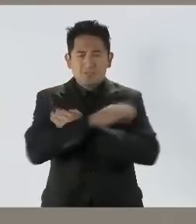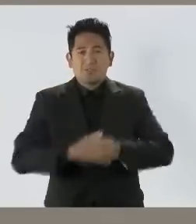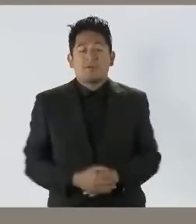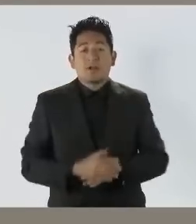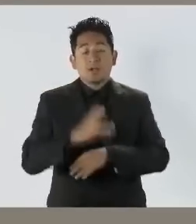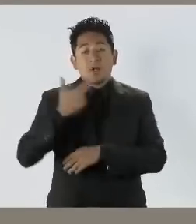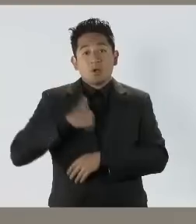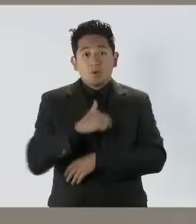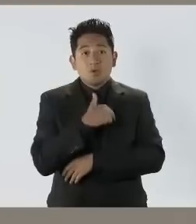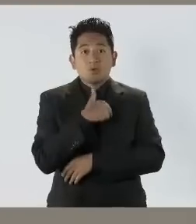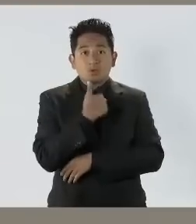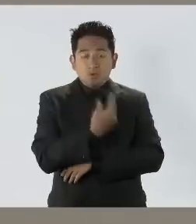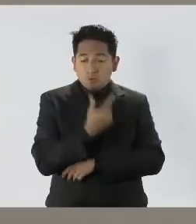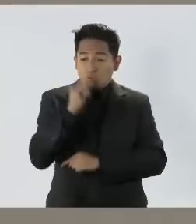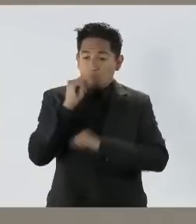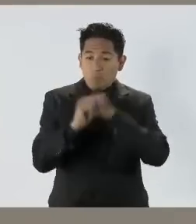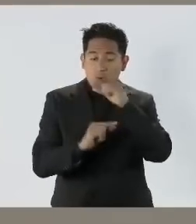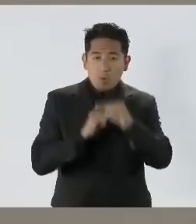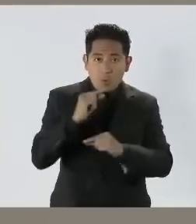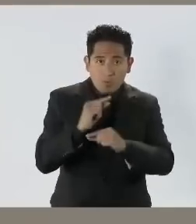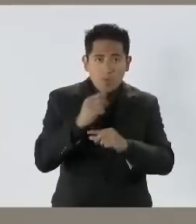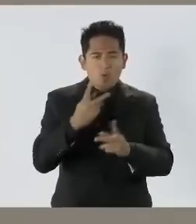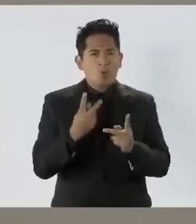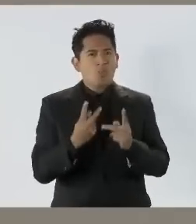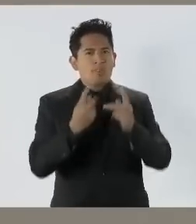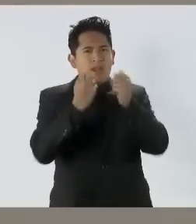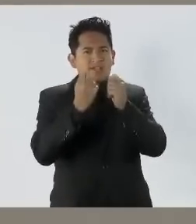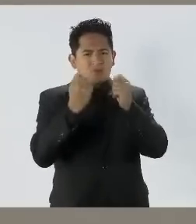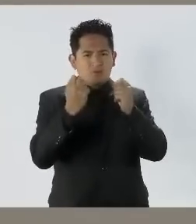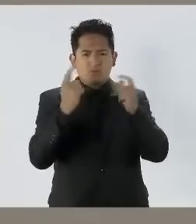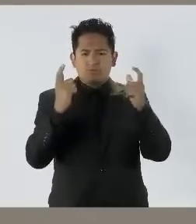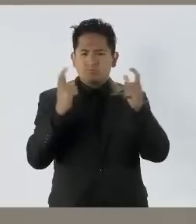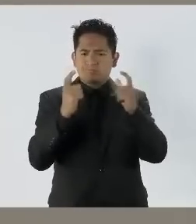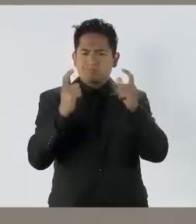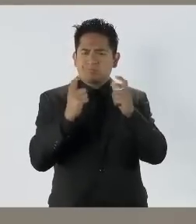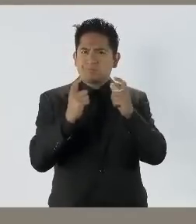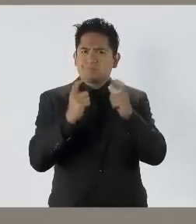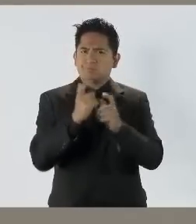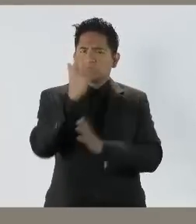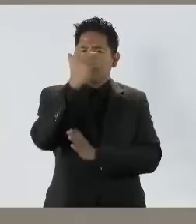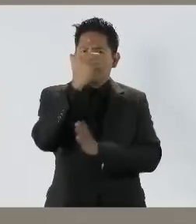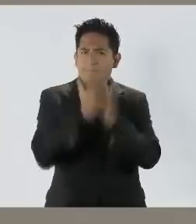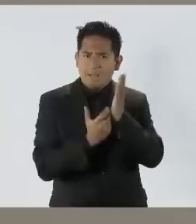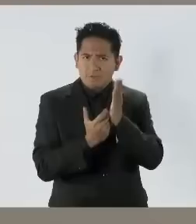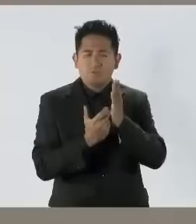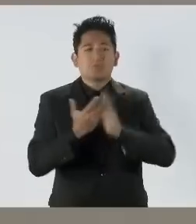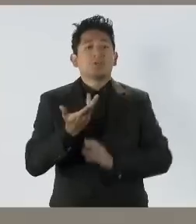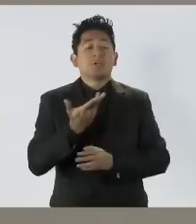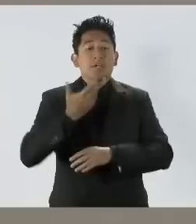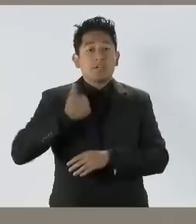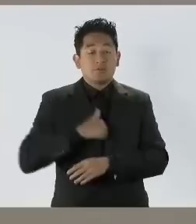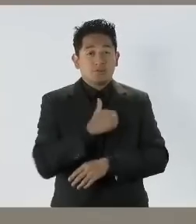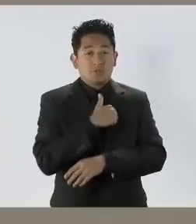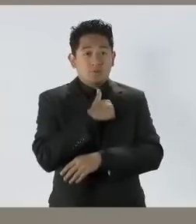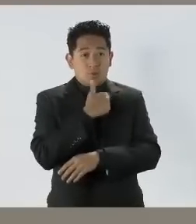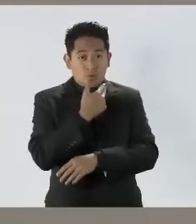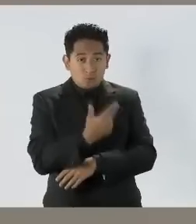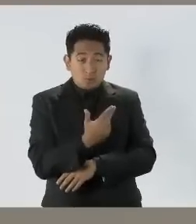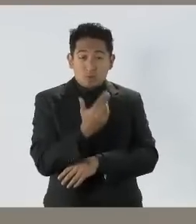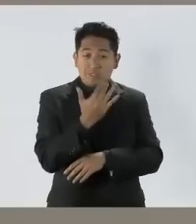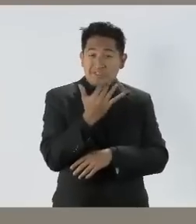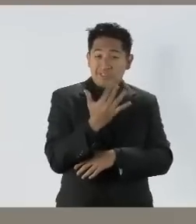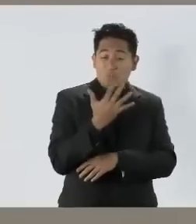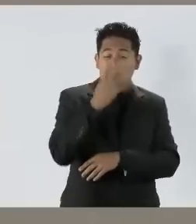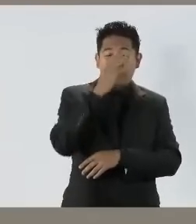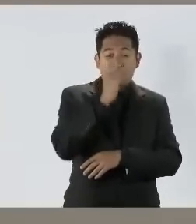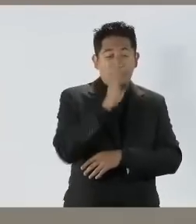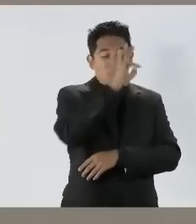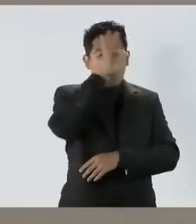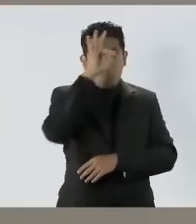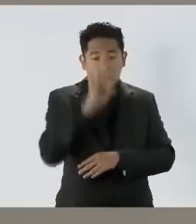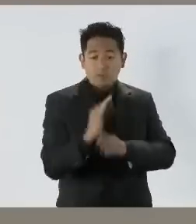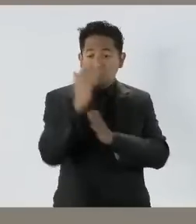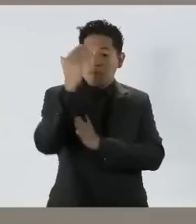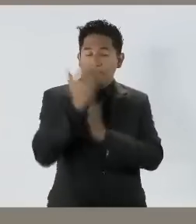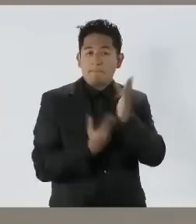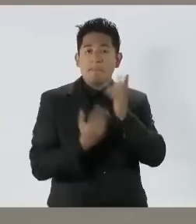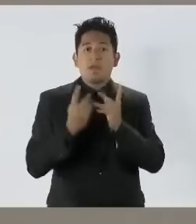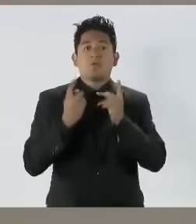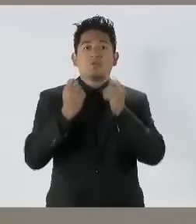delictiva hasta llegar de 2019 a 2024 en una reducción del 59 por de los delitos de alto